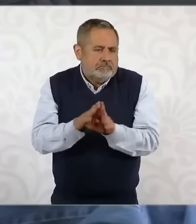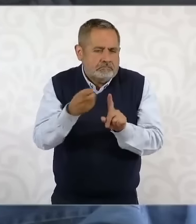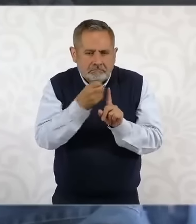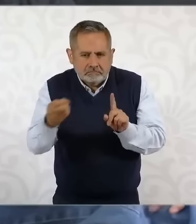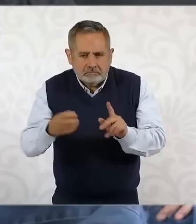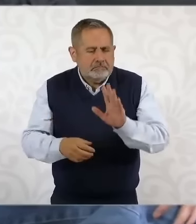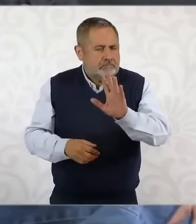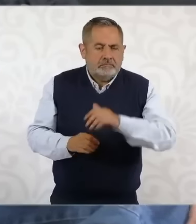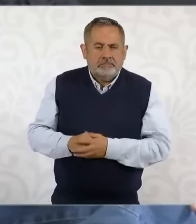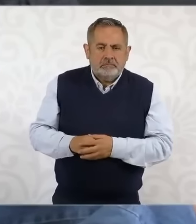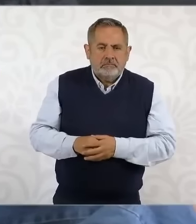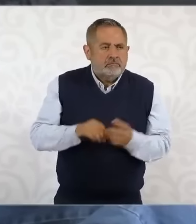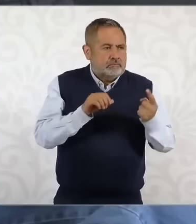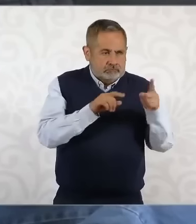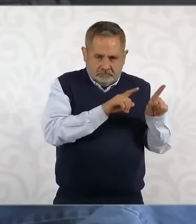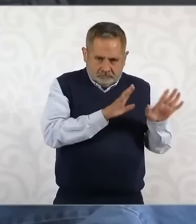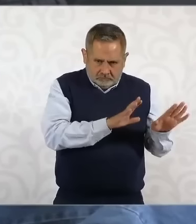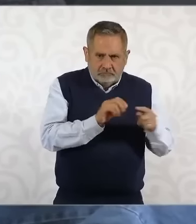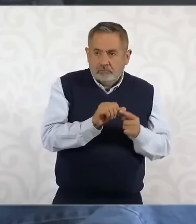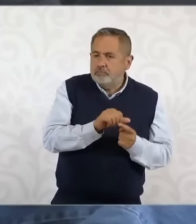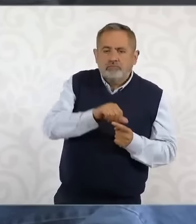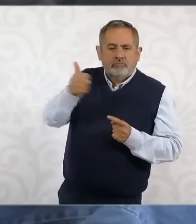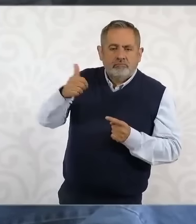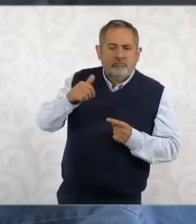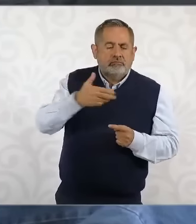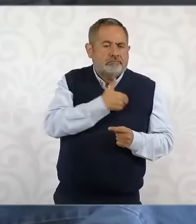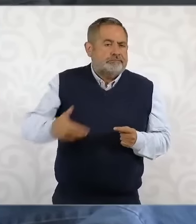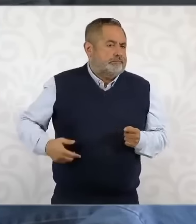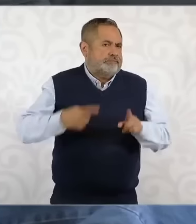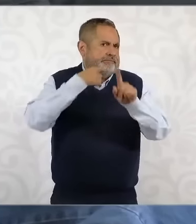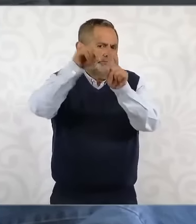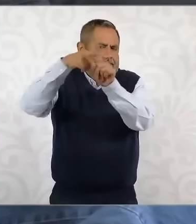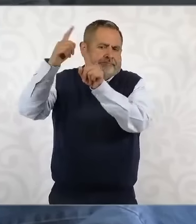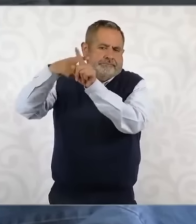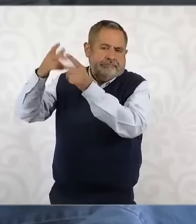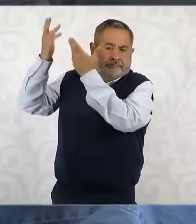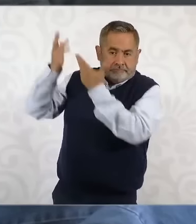resto de los líderes que van a venir durante los días de la competencia los va a recibir aquí. Se